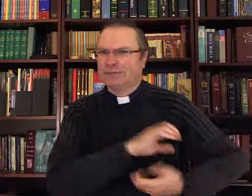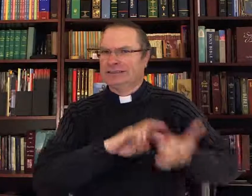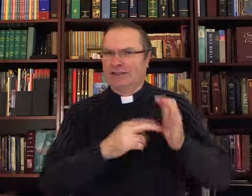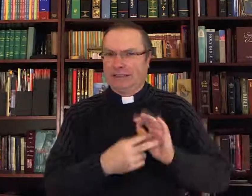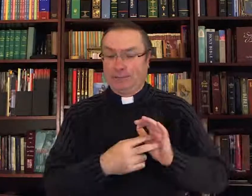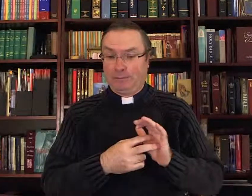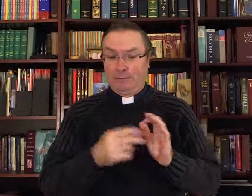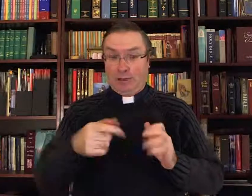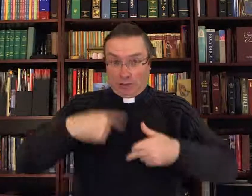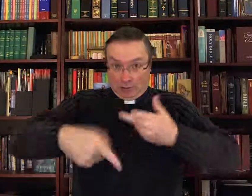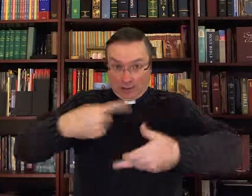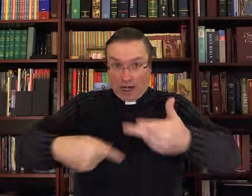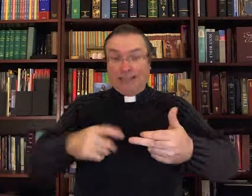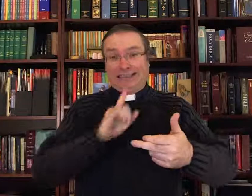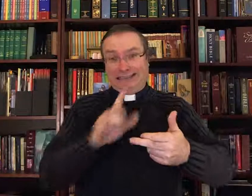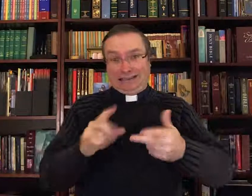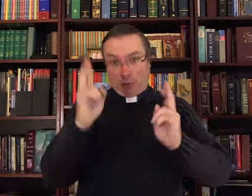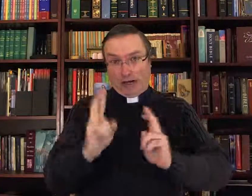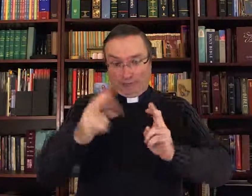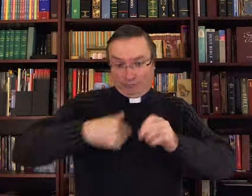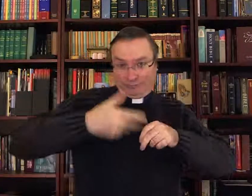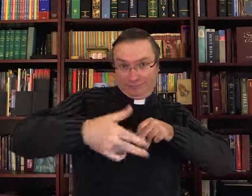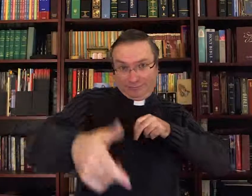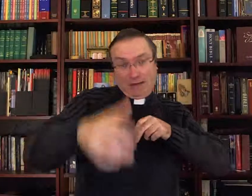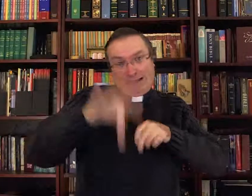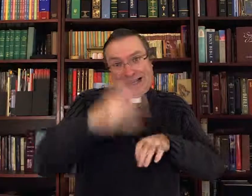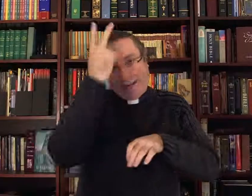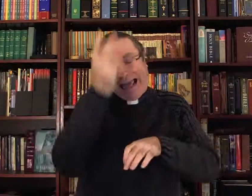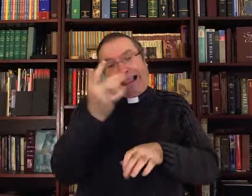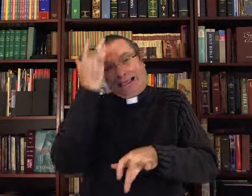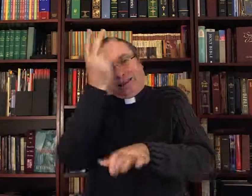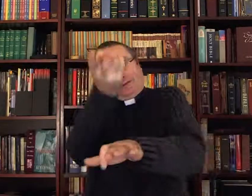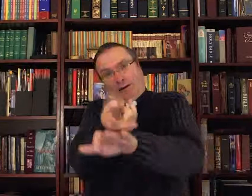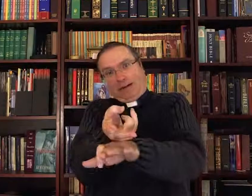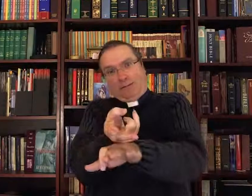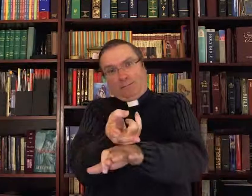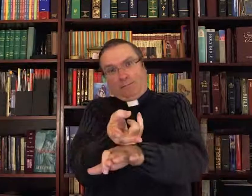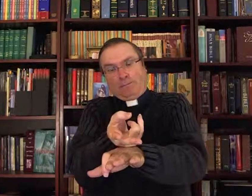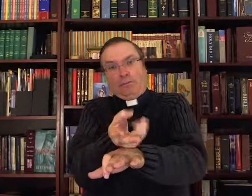Le brancard est un lit qu’on peut enrouler pour que les malades puisse s'y coucher dessus.